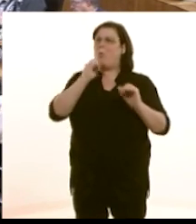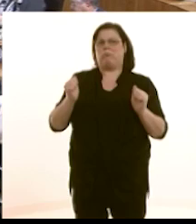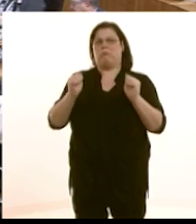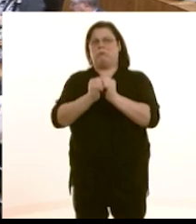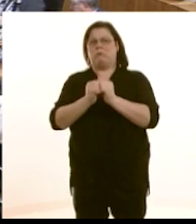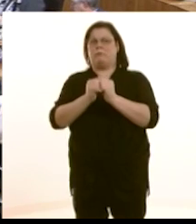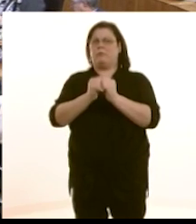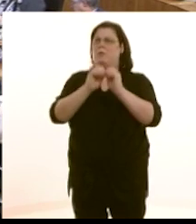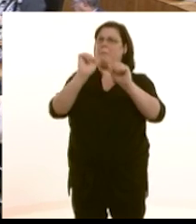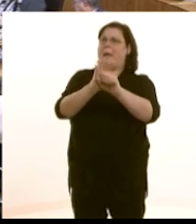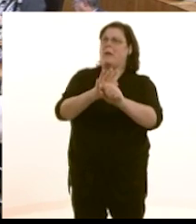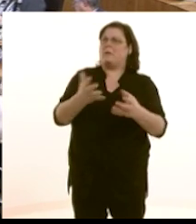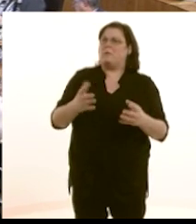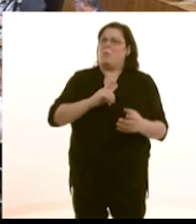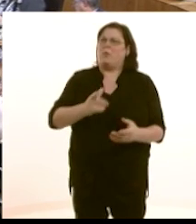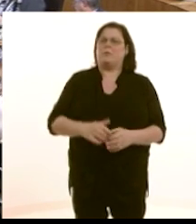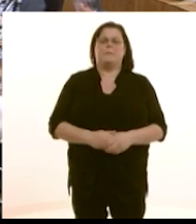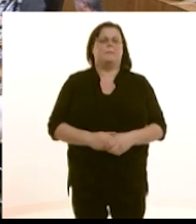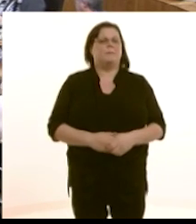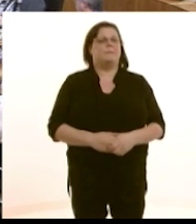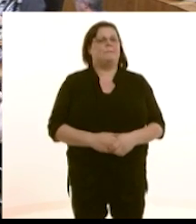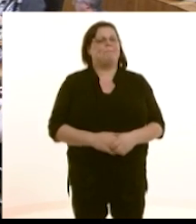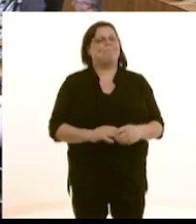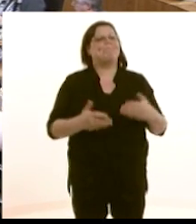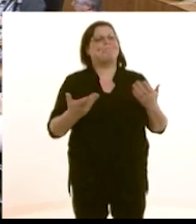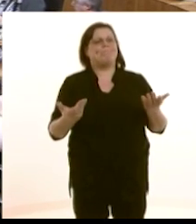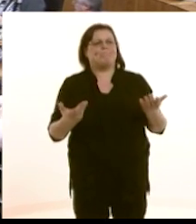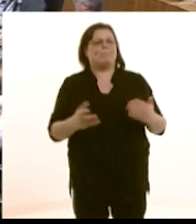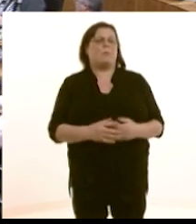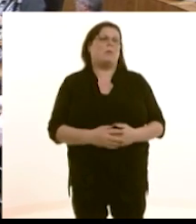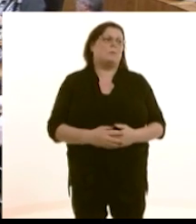Carwyn Jones: Nid oedd gyda ni unrhyw fath o broblem ynglyn ag egwyddor y pethómae hynnyín